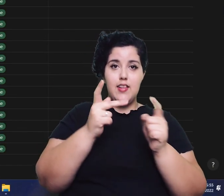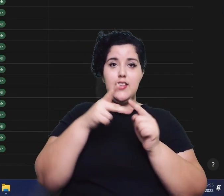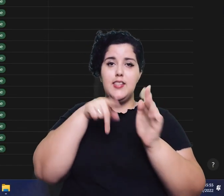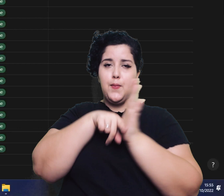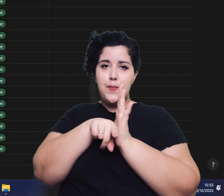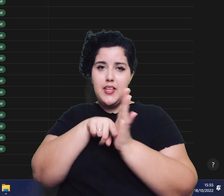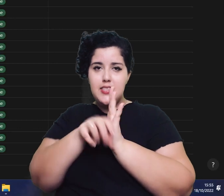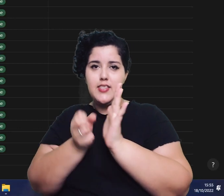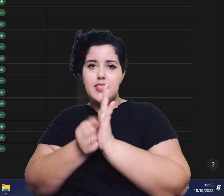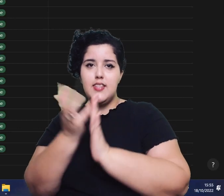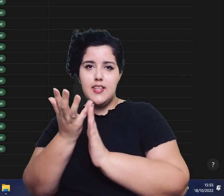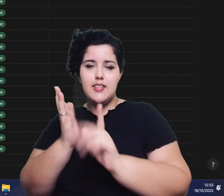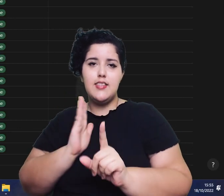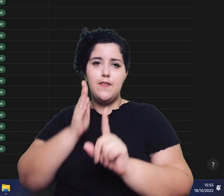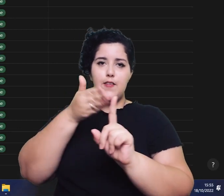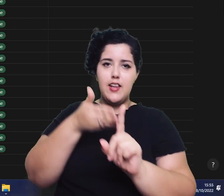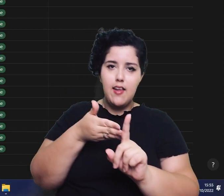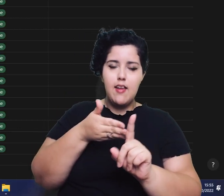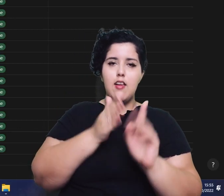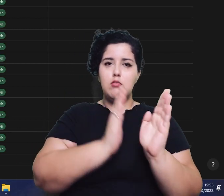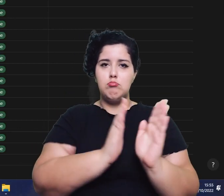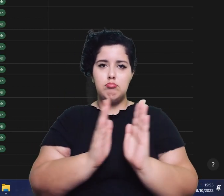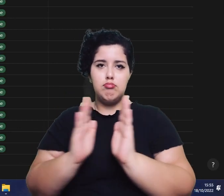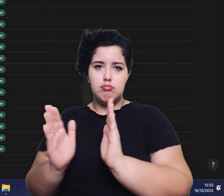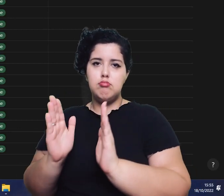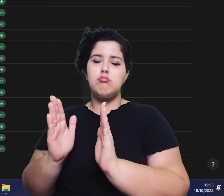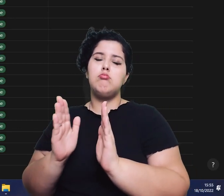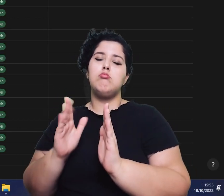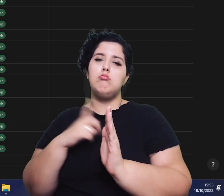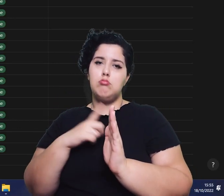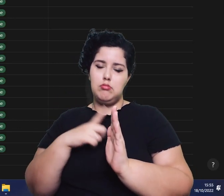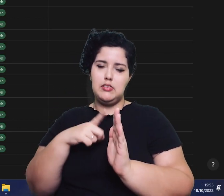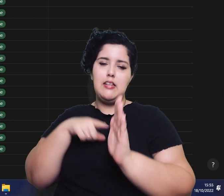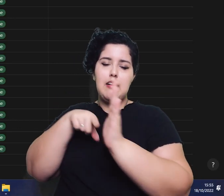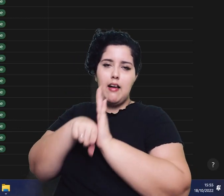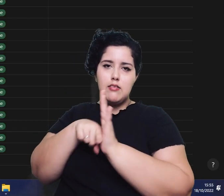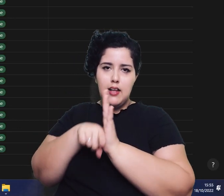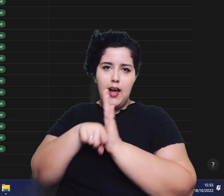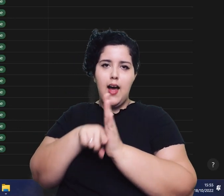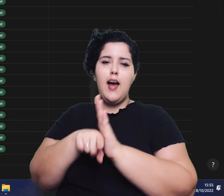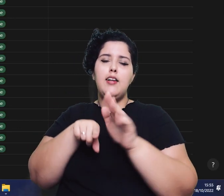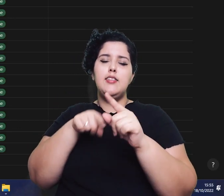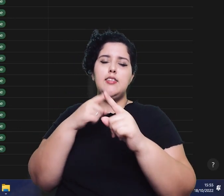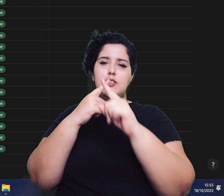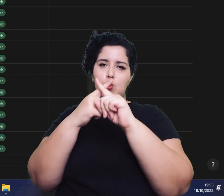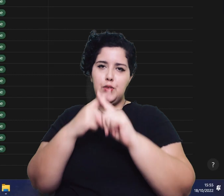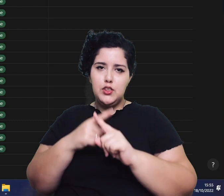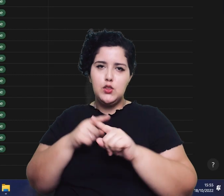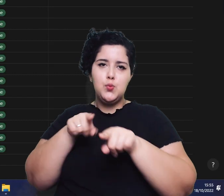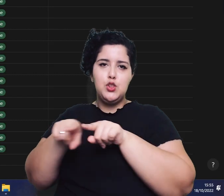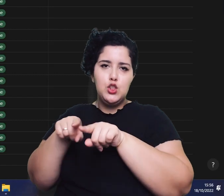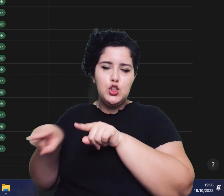pesquisa quantitativa, referências visuais, análise competitiva, personas e objetivos centrais e eu vou passando por cada uma delas,